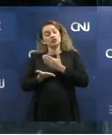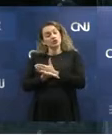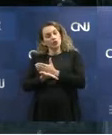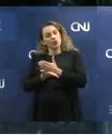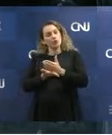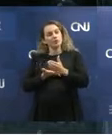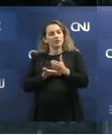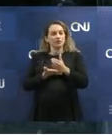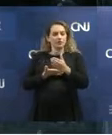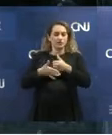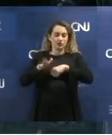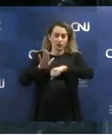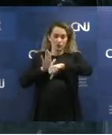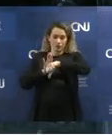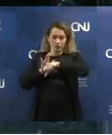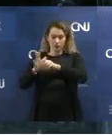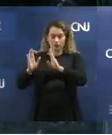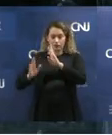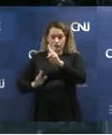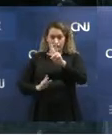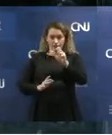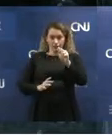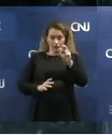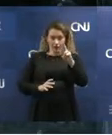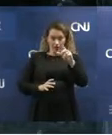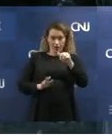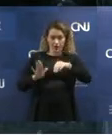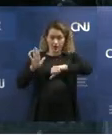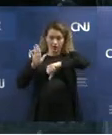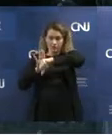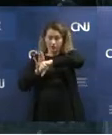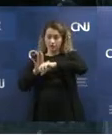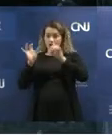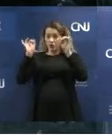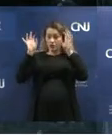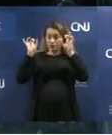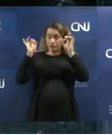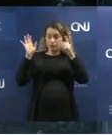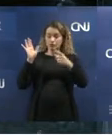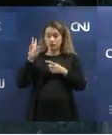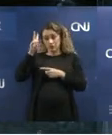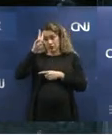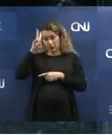Esse ponto que eu queria destacar Eu me lembro bem na 4ª Vara Federal do Rio de Janeiro,